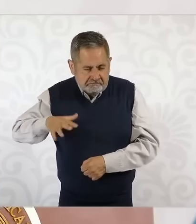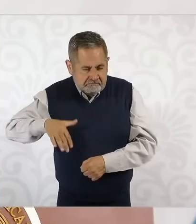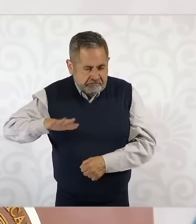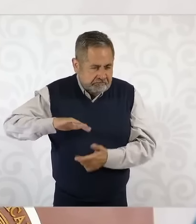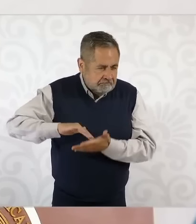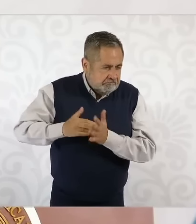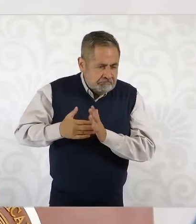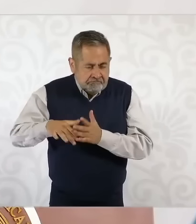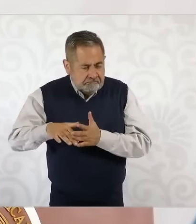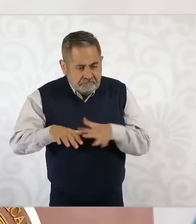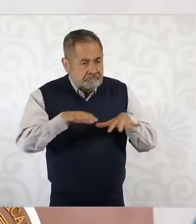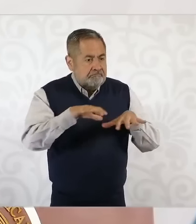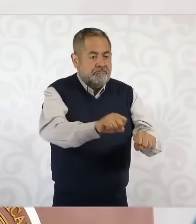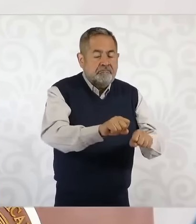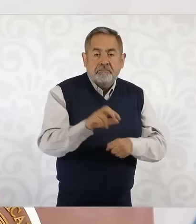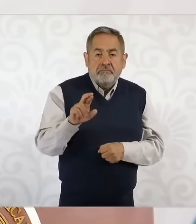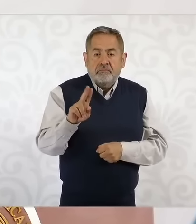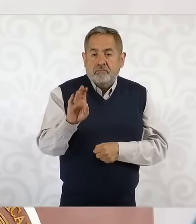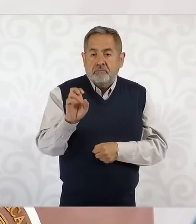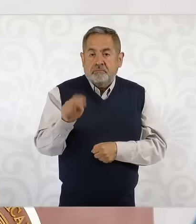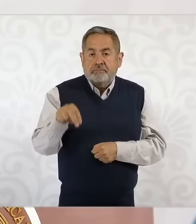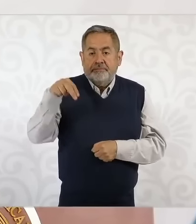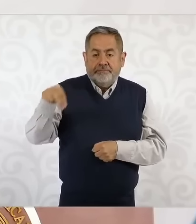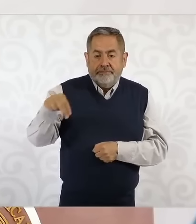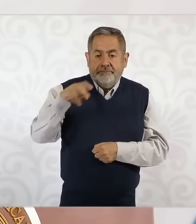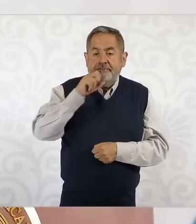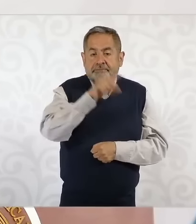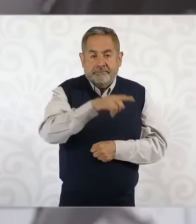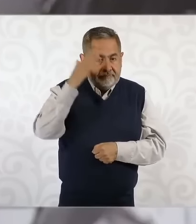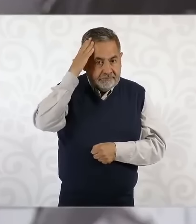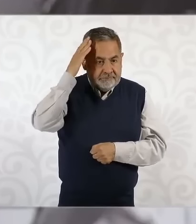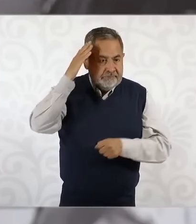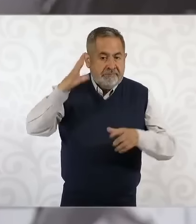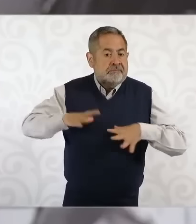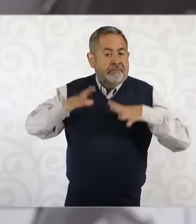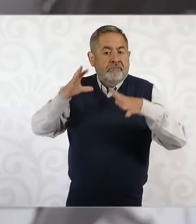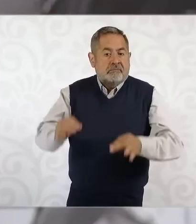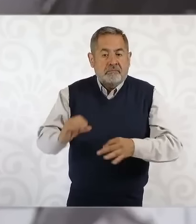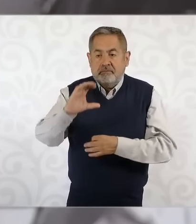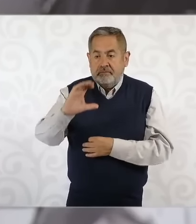neutralizó a Rubén N, identificado como líder y fundador de Cártel Jalisco Nueva Generación.